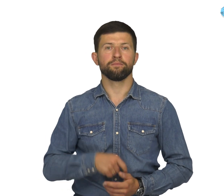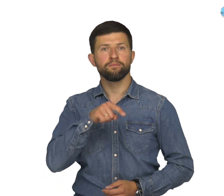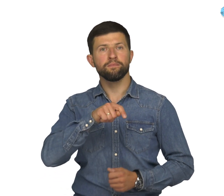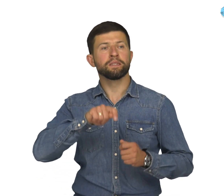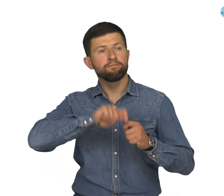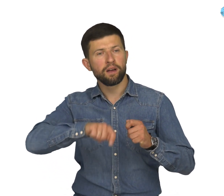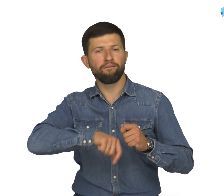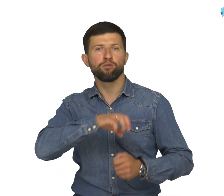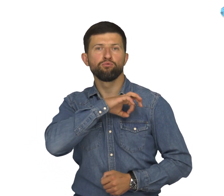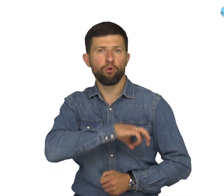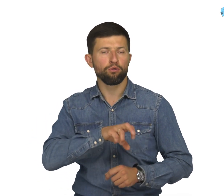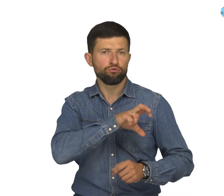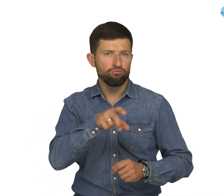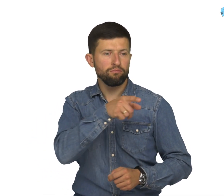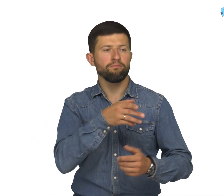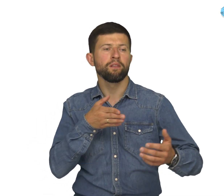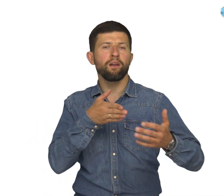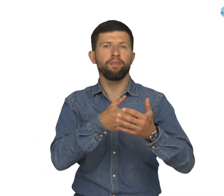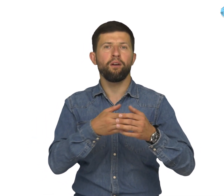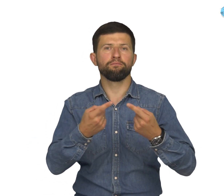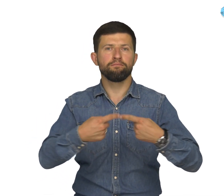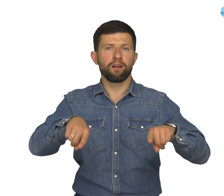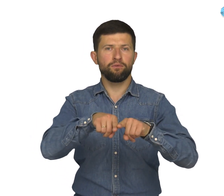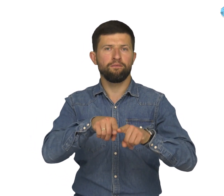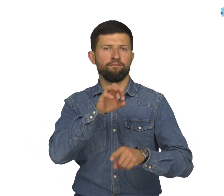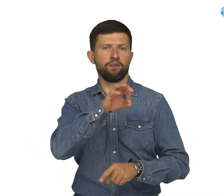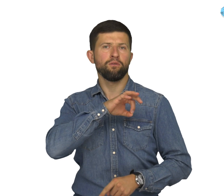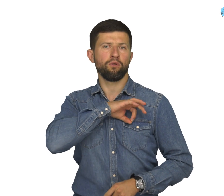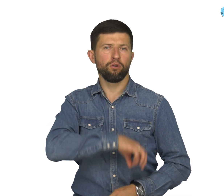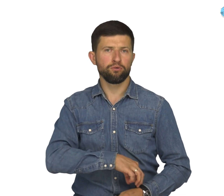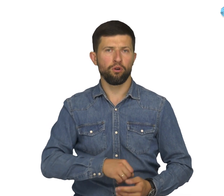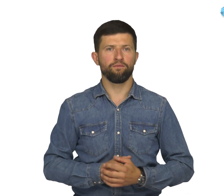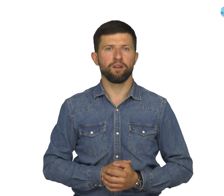Przy ustalaniu dochodu i czy spełnione jest kryterium dochodowe